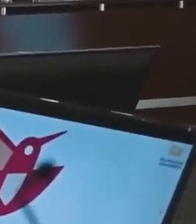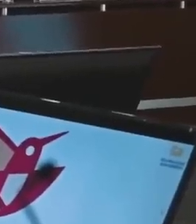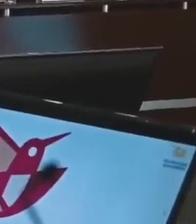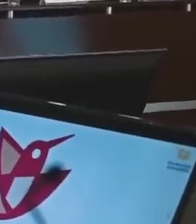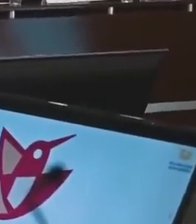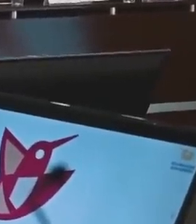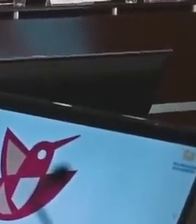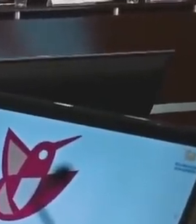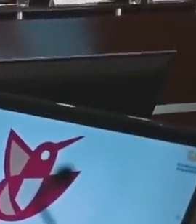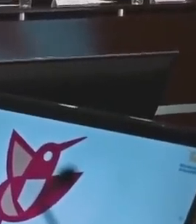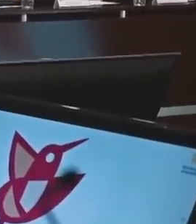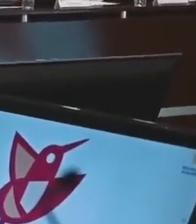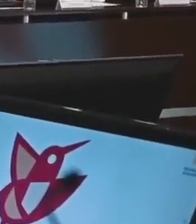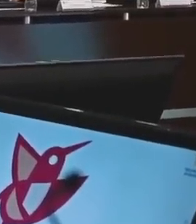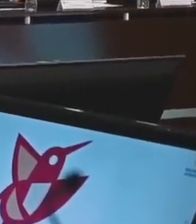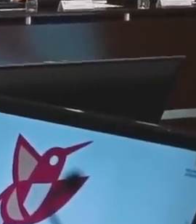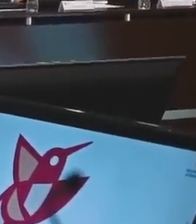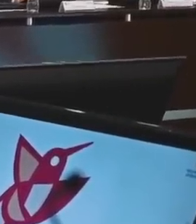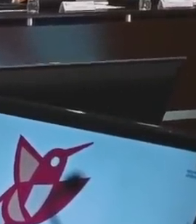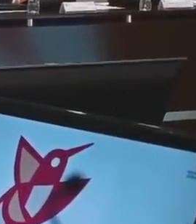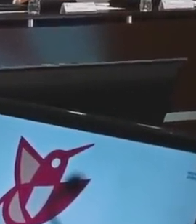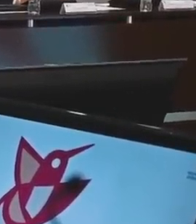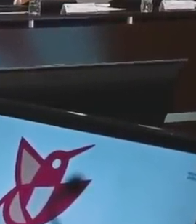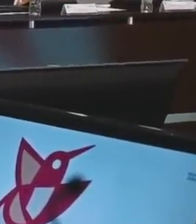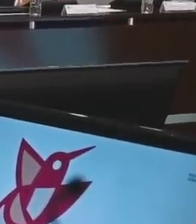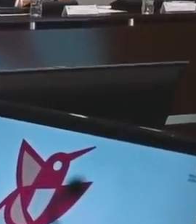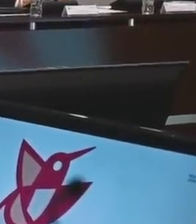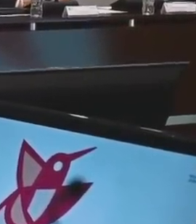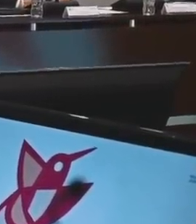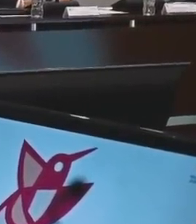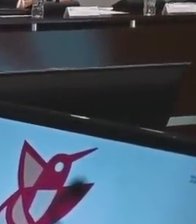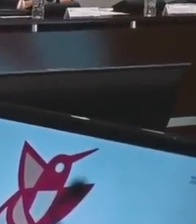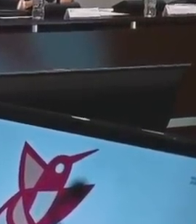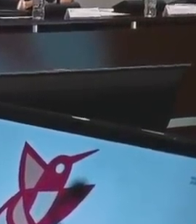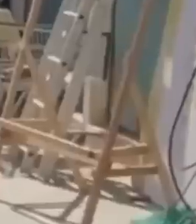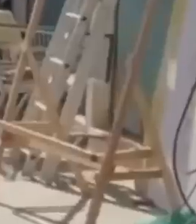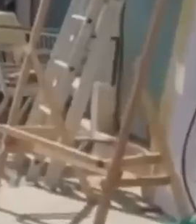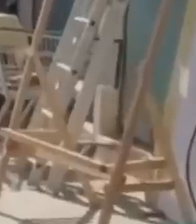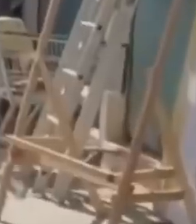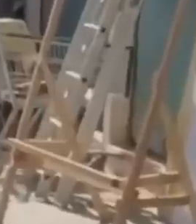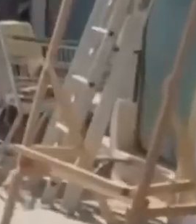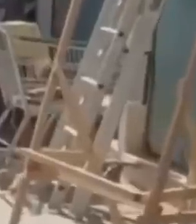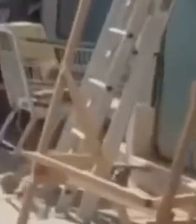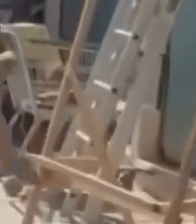de paz se trata de un trabajo coordinado con los tres órdenes de gobierno organizaciones